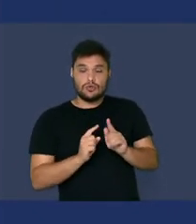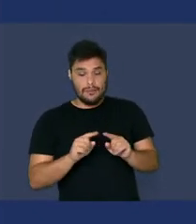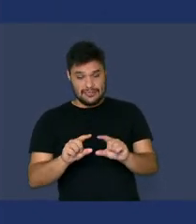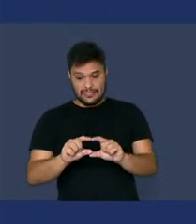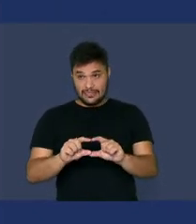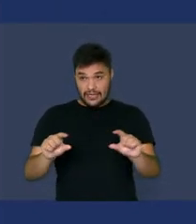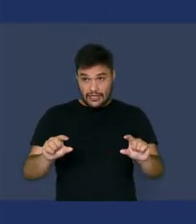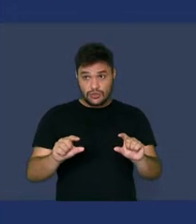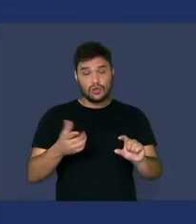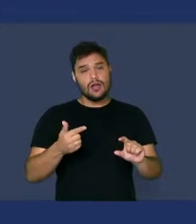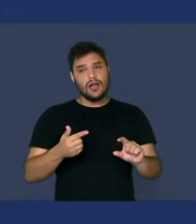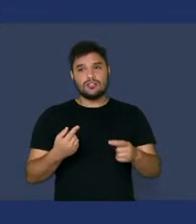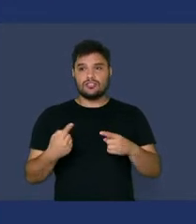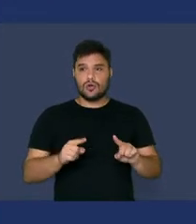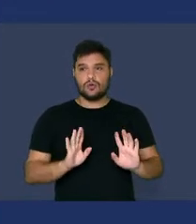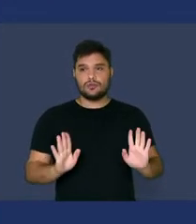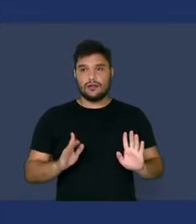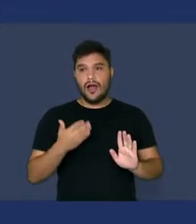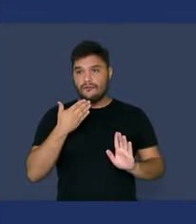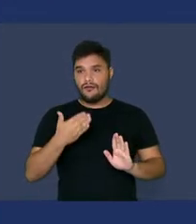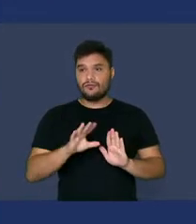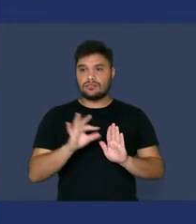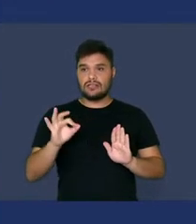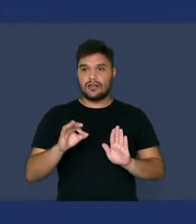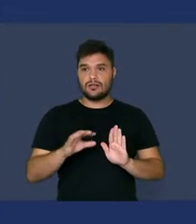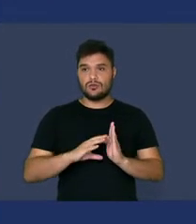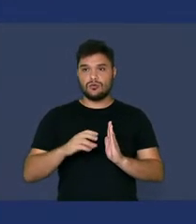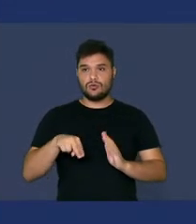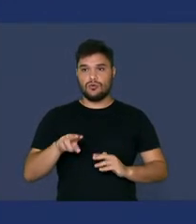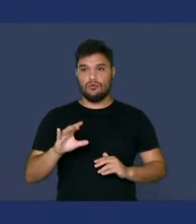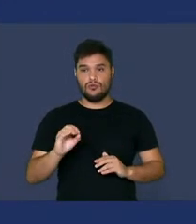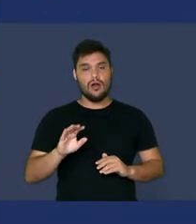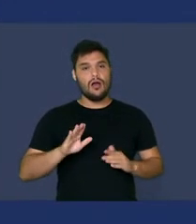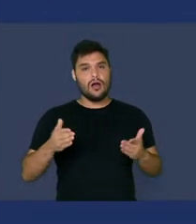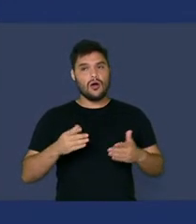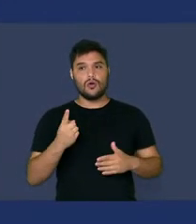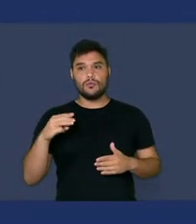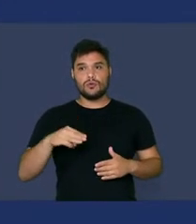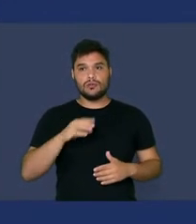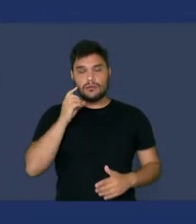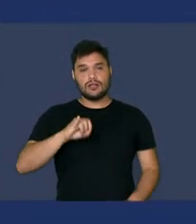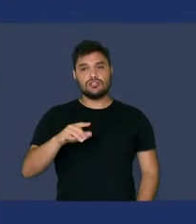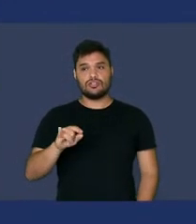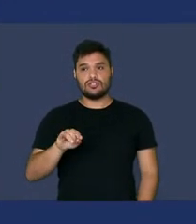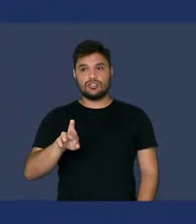FAVORÁVEL AO PROJETO, MAS CONTRA ESSA PARTE DO TEXTO E FAVORÁVEL AO DESTAQUE DO NOVO. [PRESIDENTE]: OBRIGADO, EU VOU PASSAR A